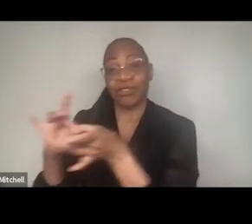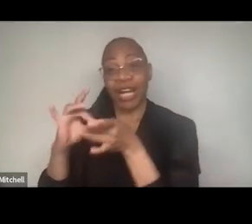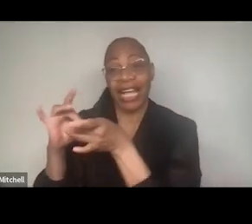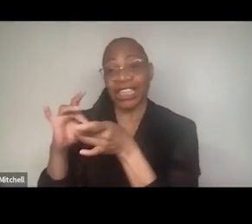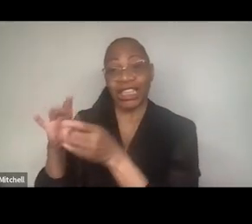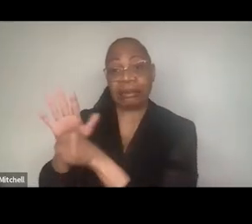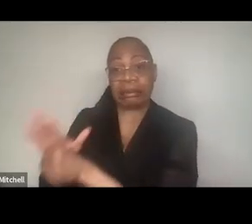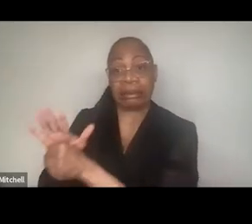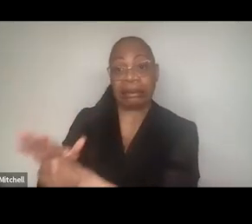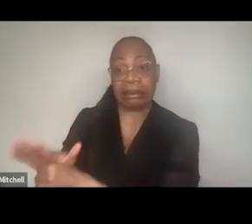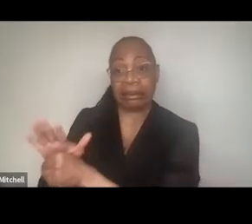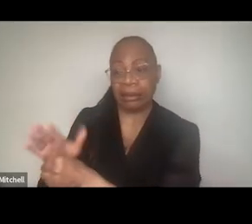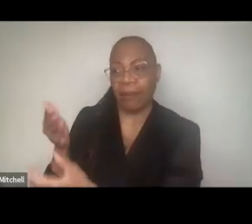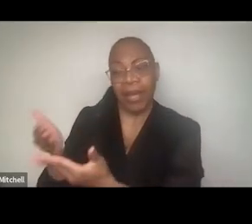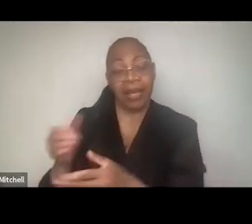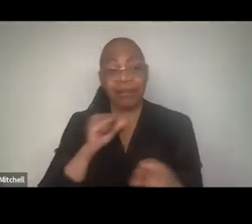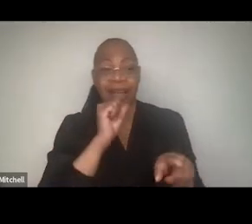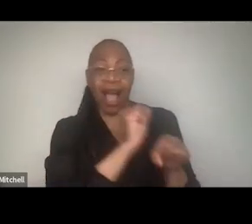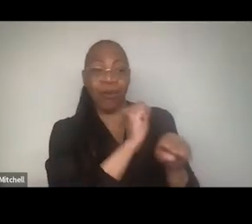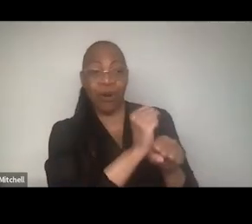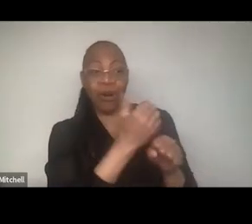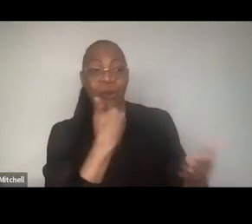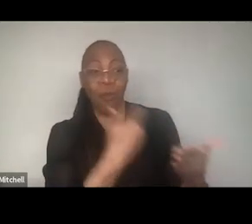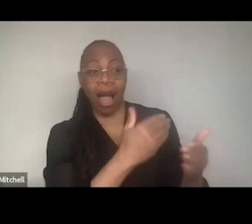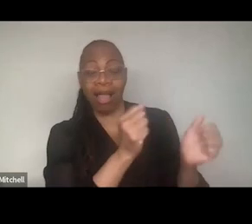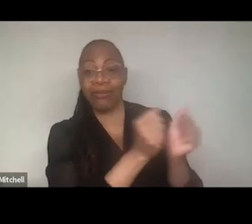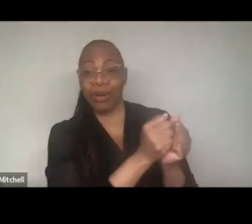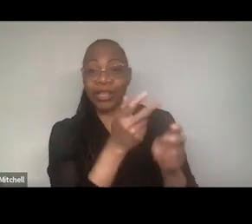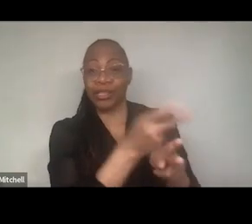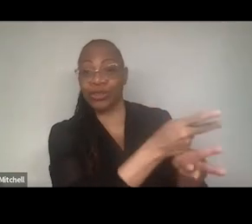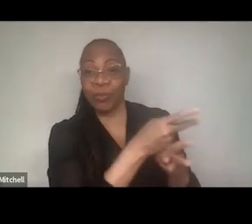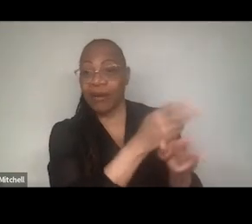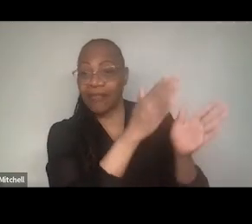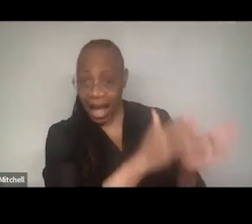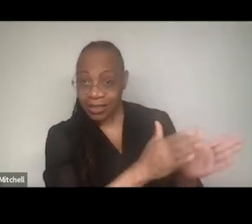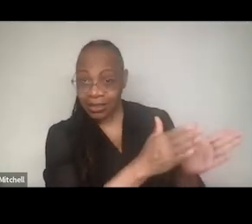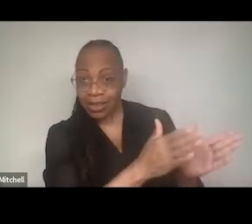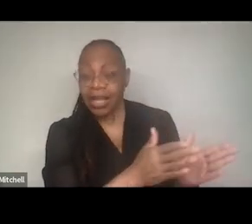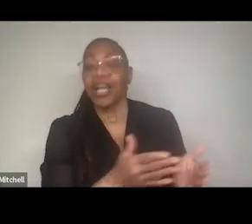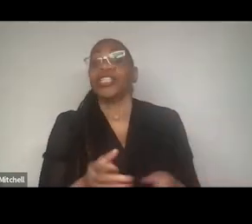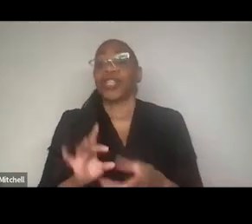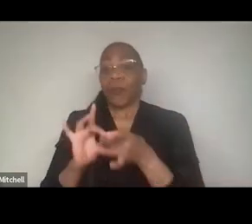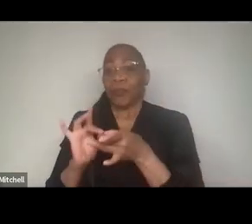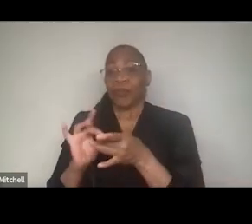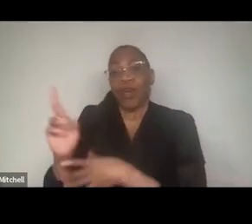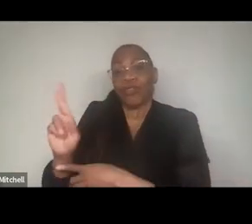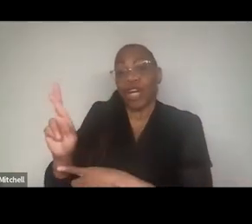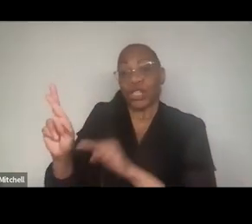con los supervisores. Y luego, estos otros... Quiero llegar a mi conversación con Richard para que puedan ver